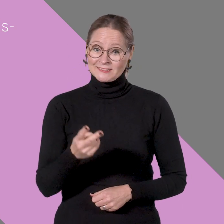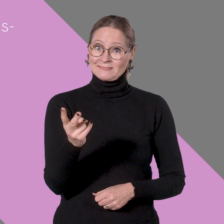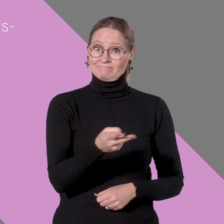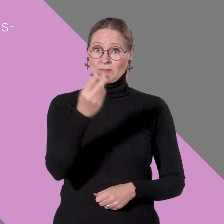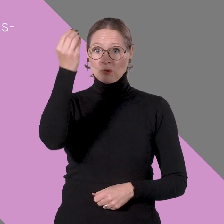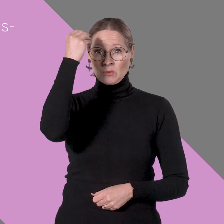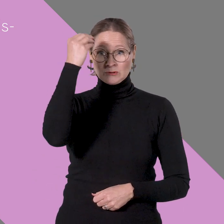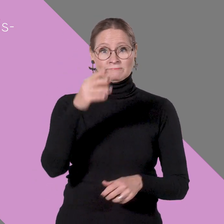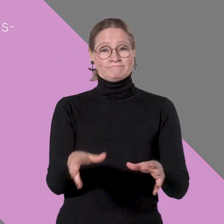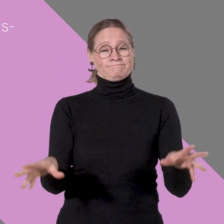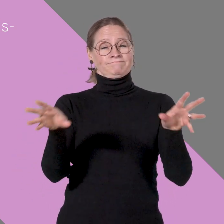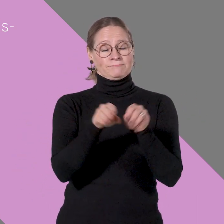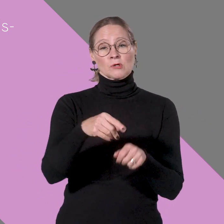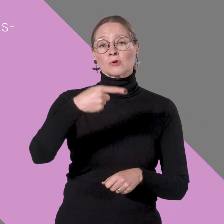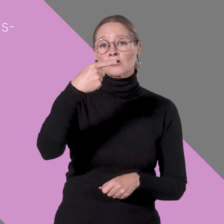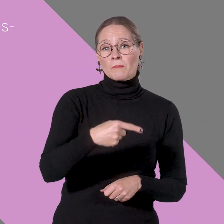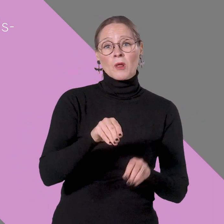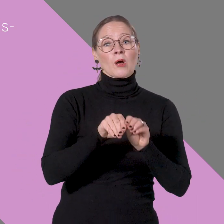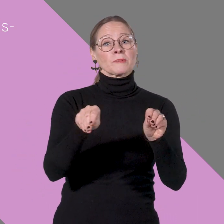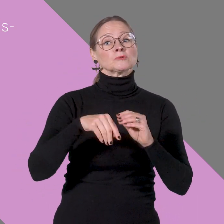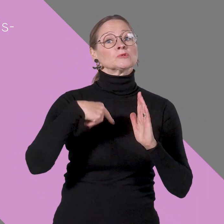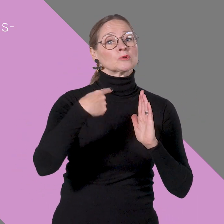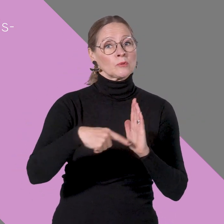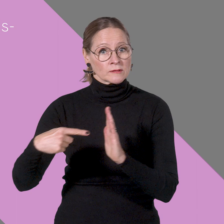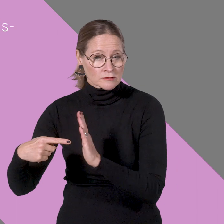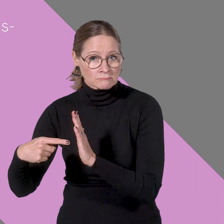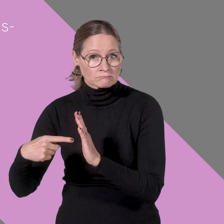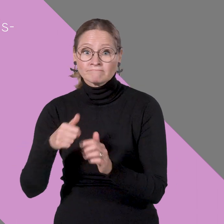Molemmat kurssit koostuvat 10 opetustunnista, -